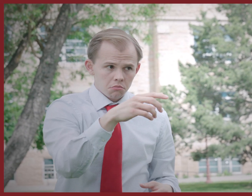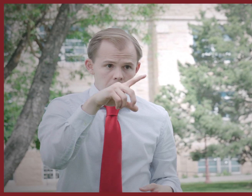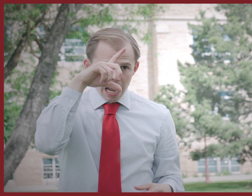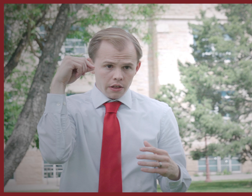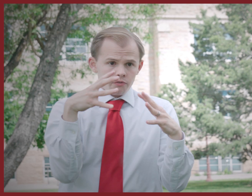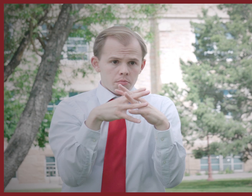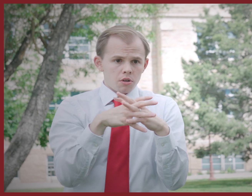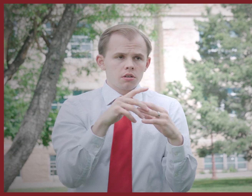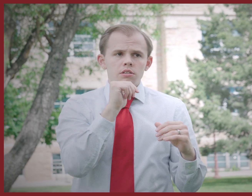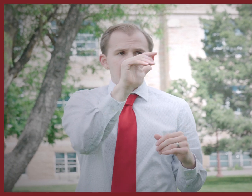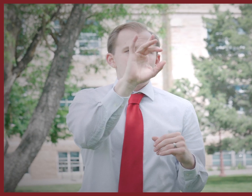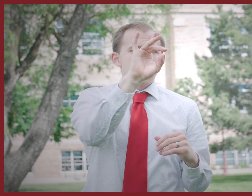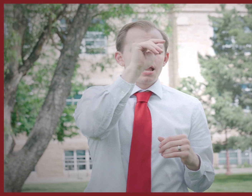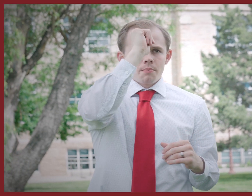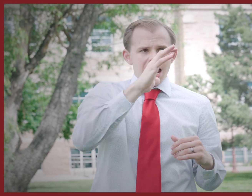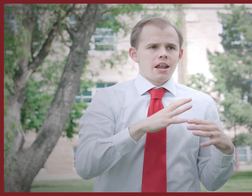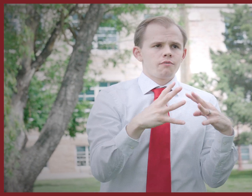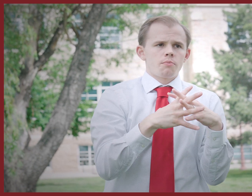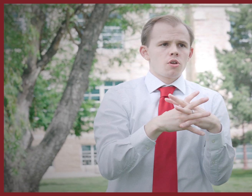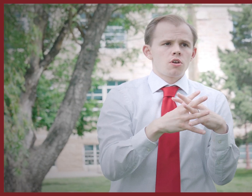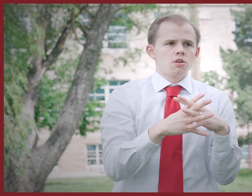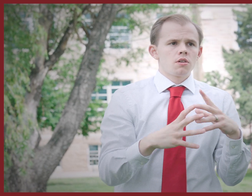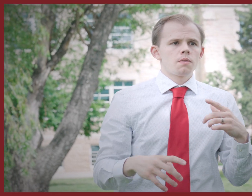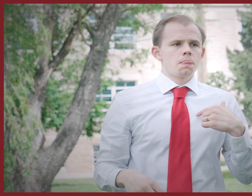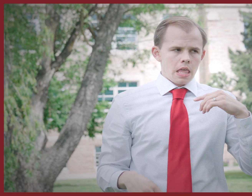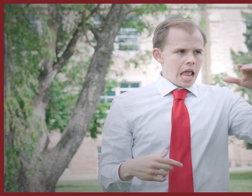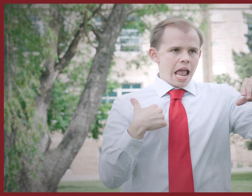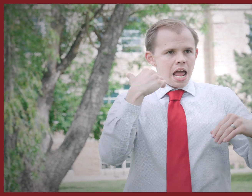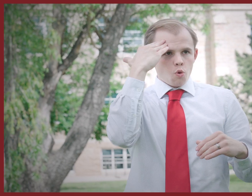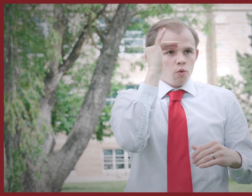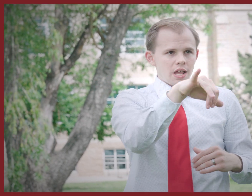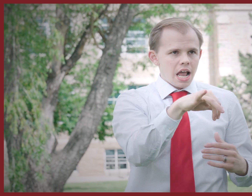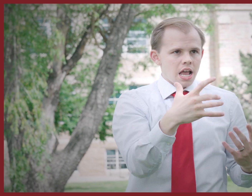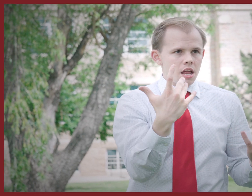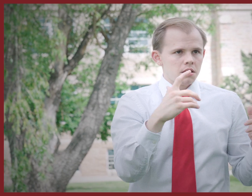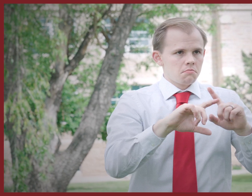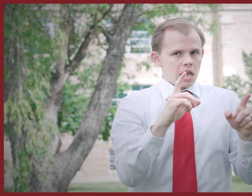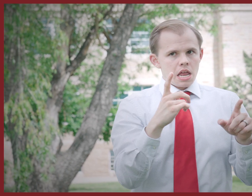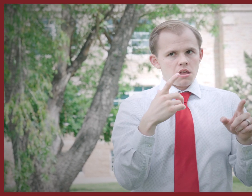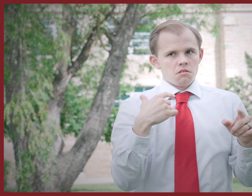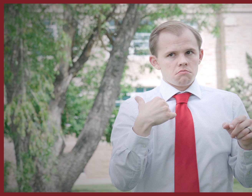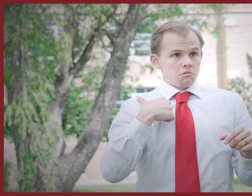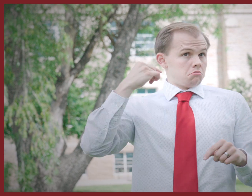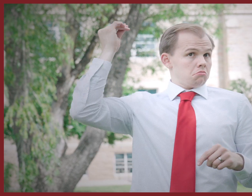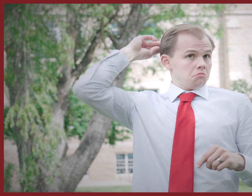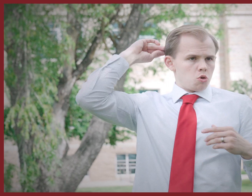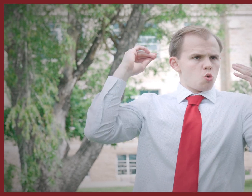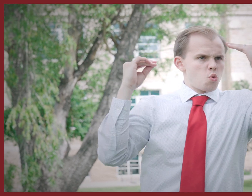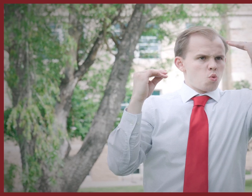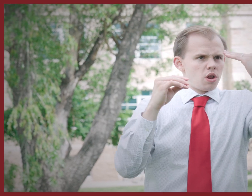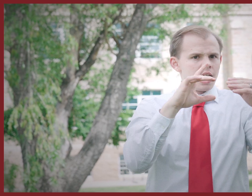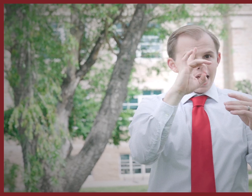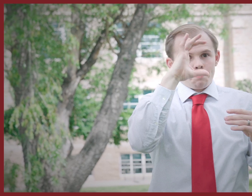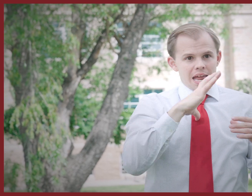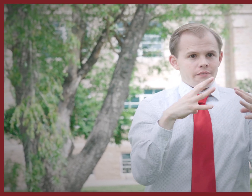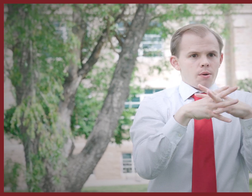dijo que el fútbol de Gallaudet no es de 8 hombres. Sí, lo sé, pero en el fondo de mi mente sabía